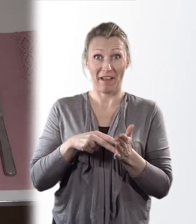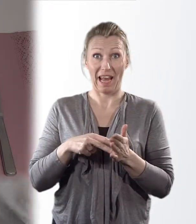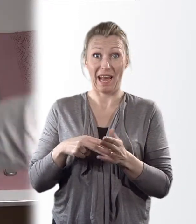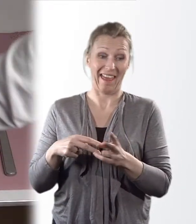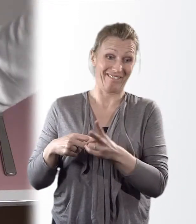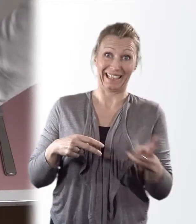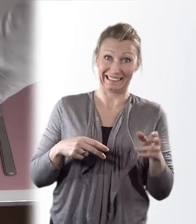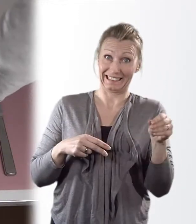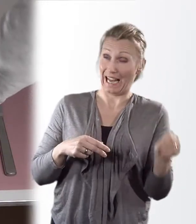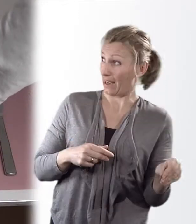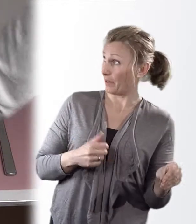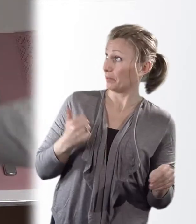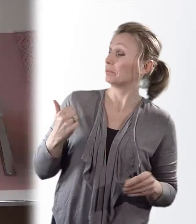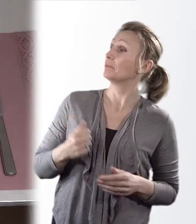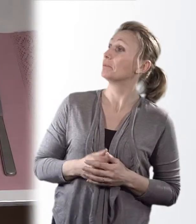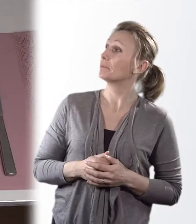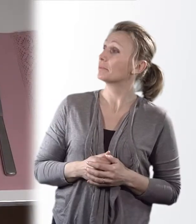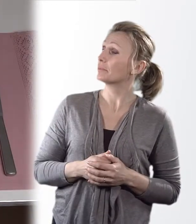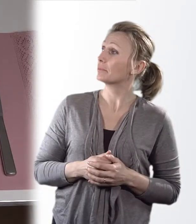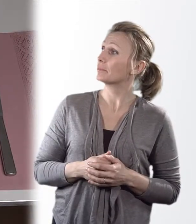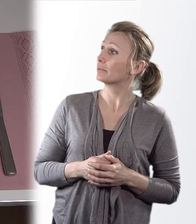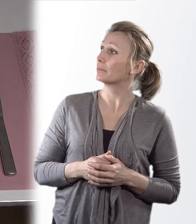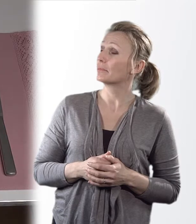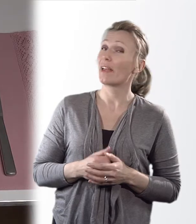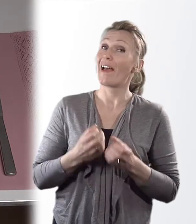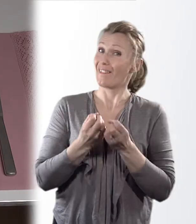Legg gaffelen på venstre side av tallerkenen.